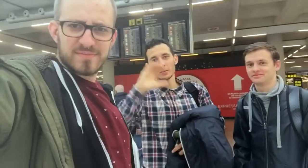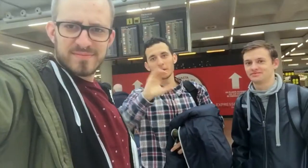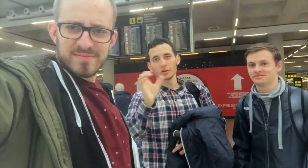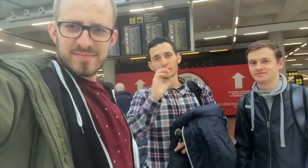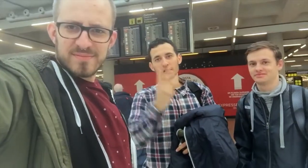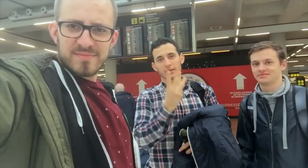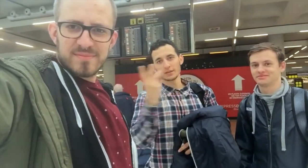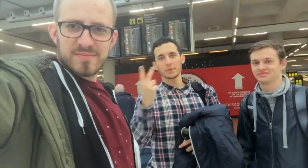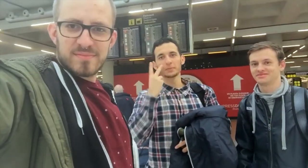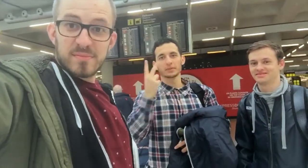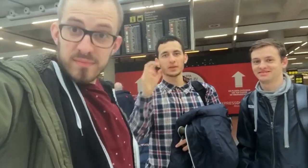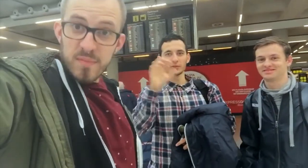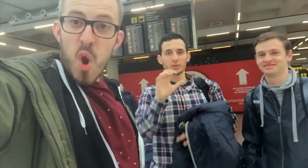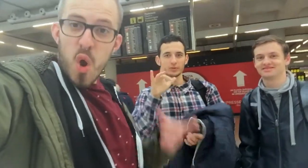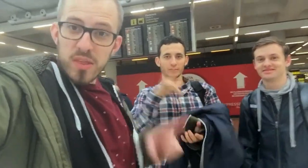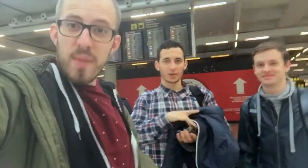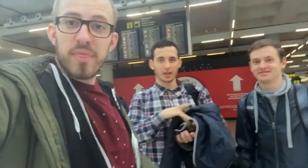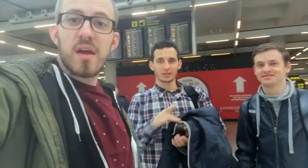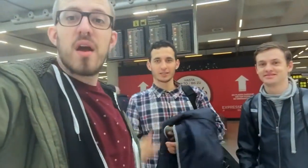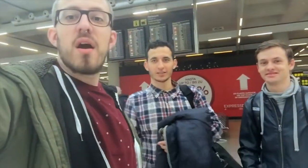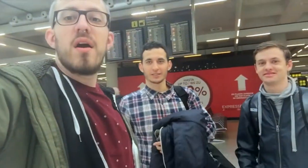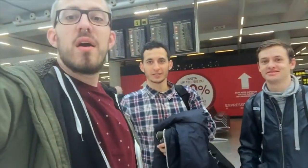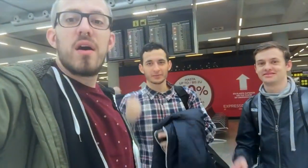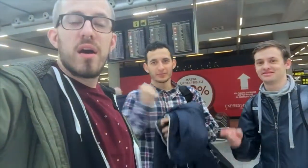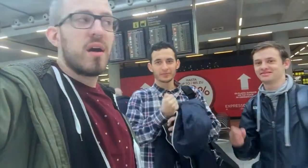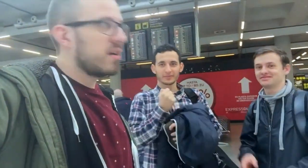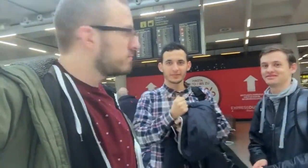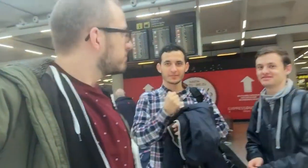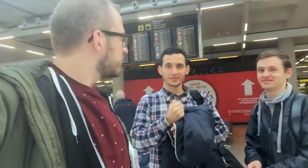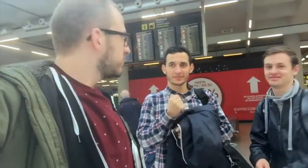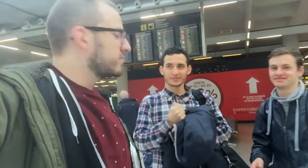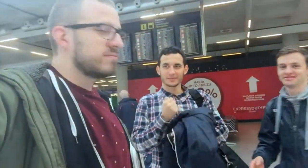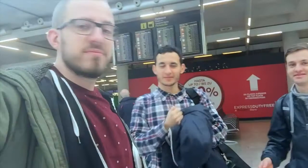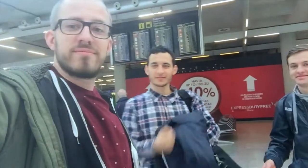Ahora vamos a Menorca a continuar con la visita autonómica. ¿Otra vez? Sí, ¡a trabajar!